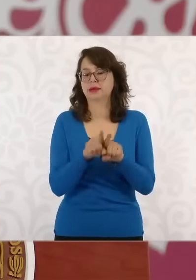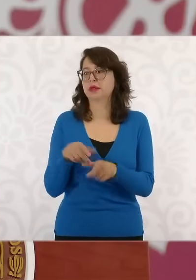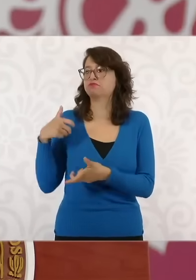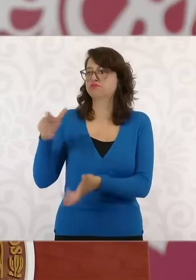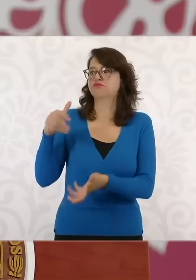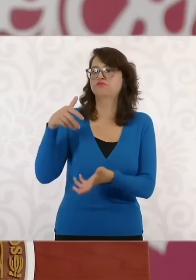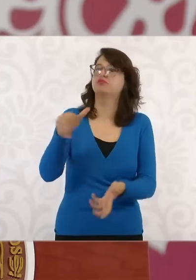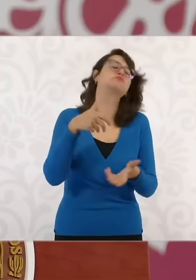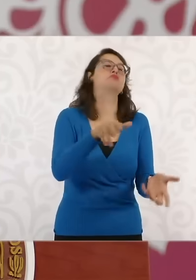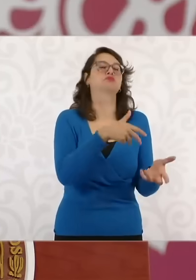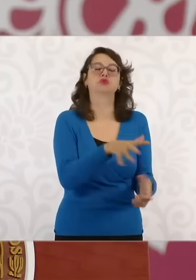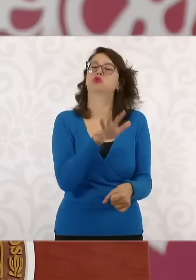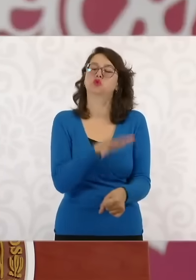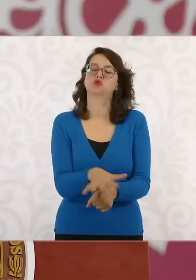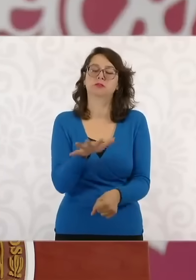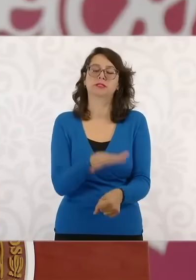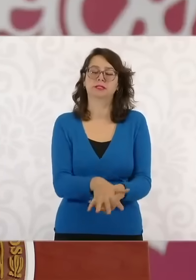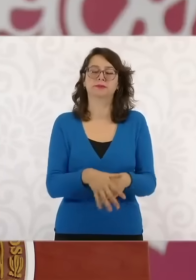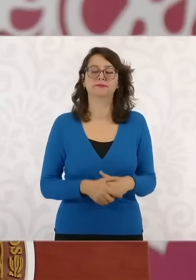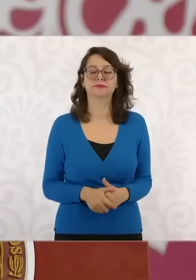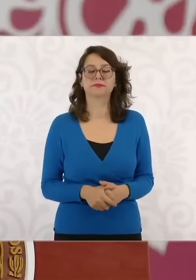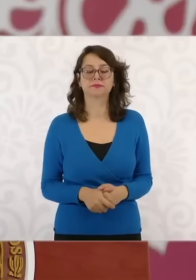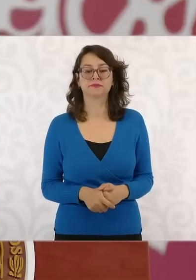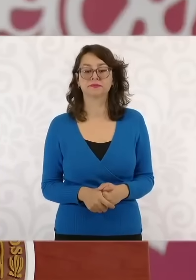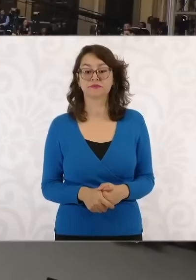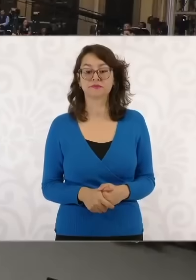con los vehículos y la flotilla de personal que tenemos. Si nos pudiera nada más recordar cuál